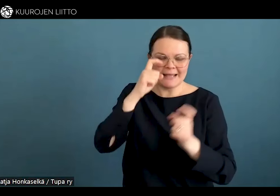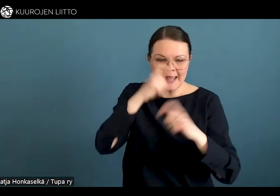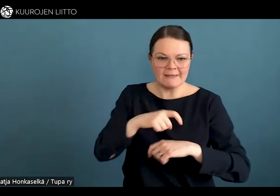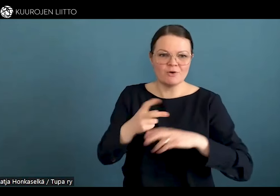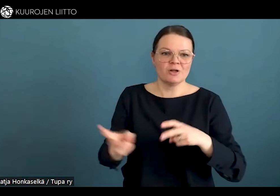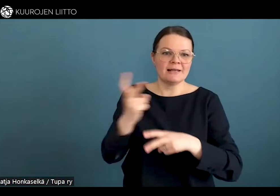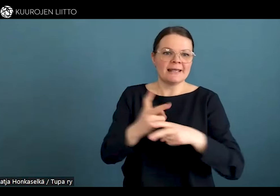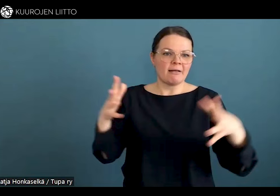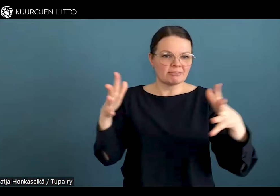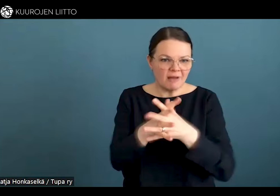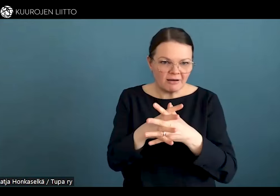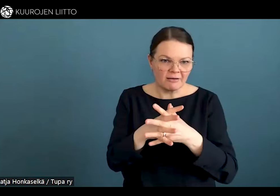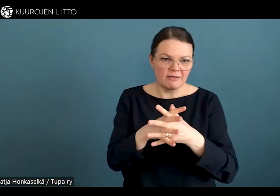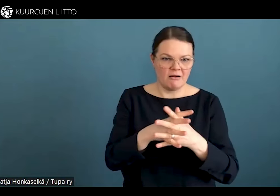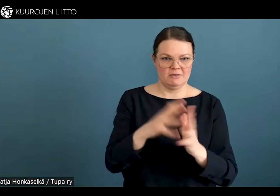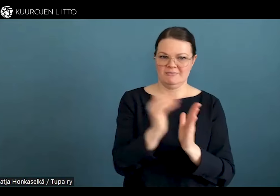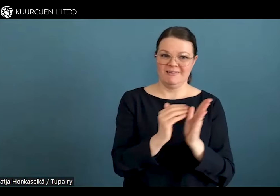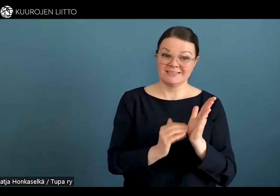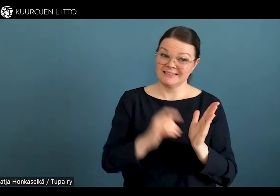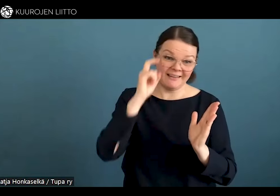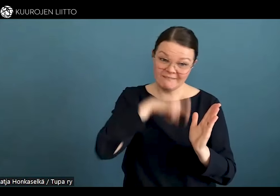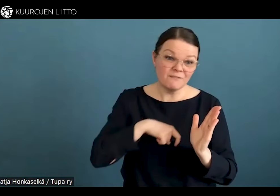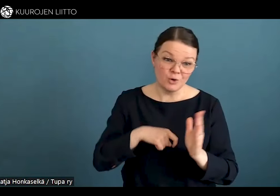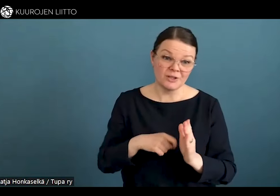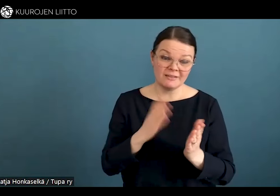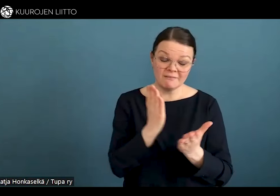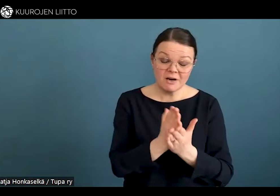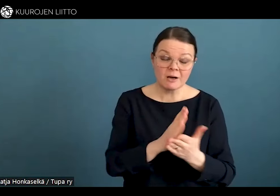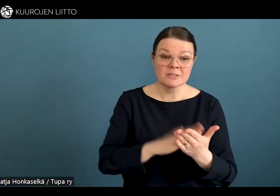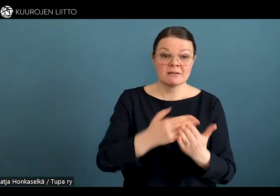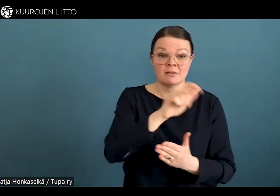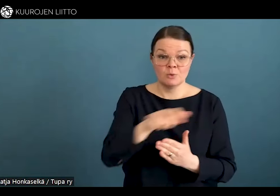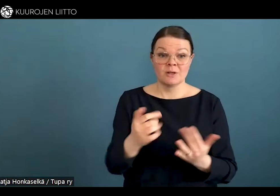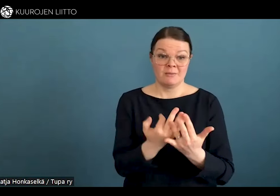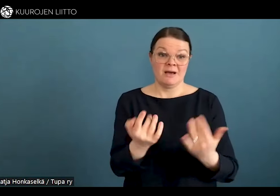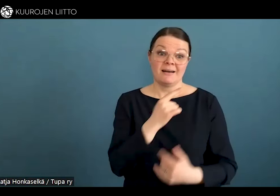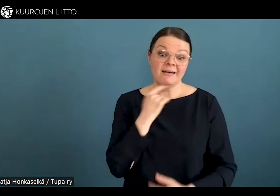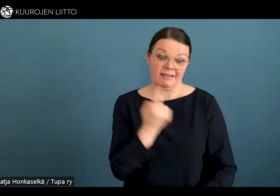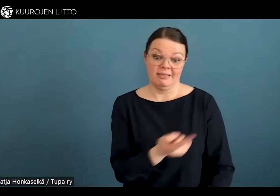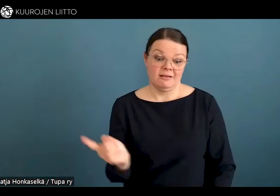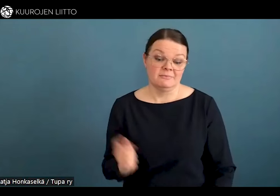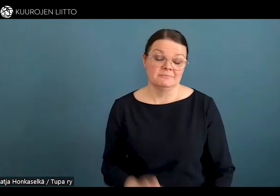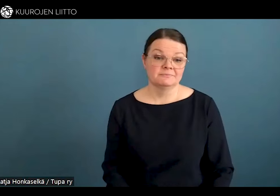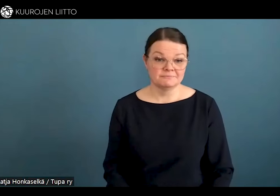koska tulkkauksen tarpeen määrää ei voi laskea kovinkaan tarkasti, - ja tulkkeja on varmasti saatavilla riittävä määrä.